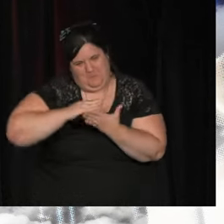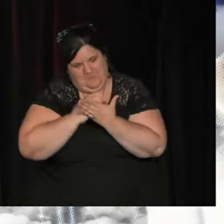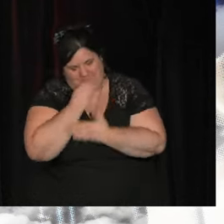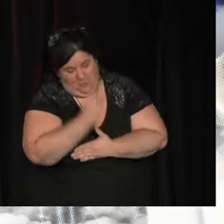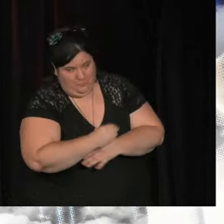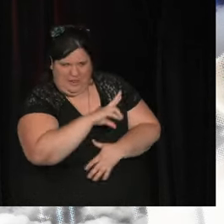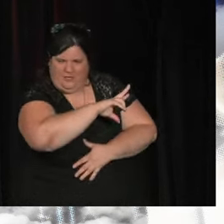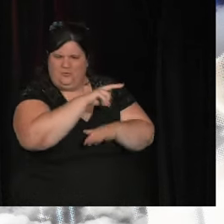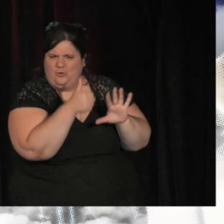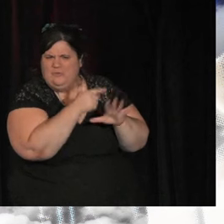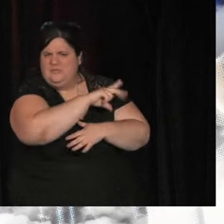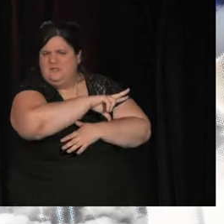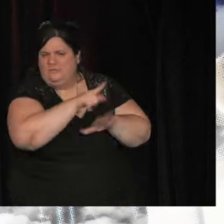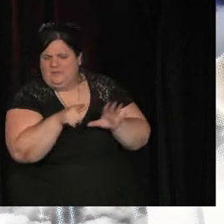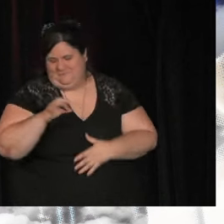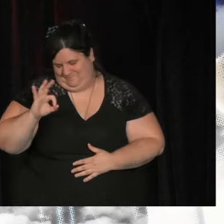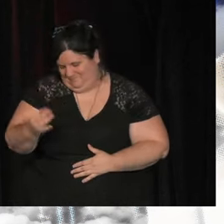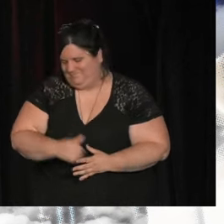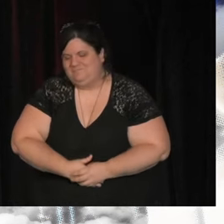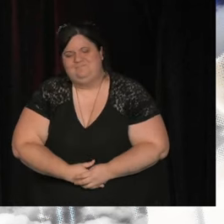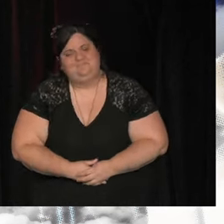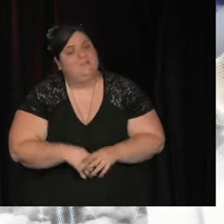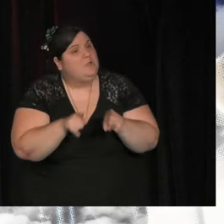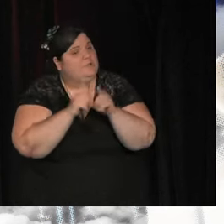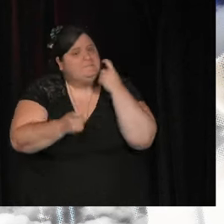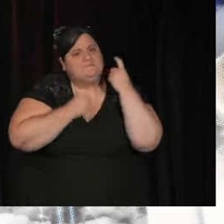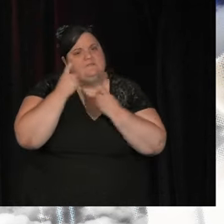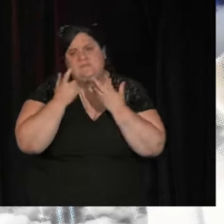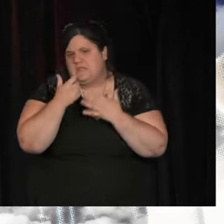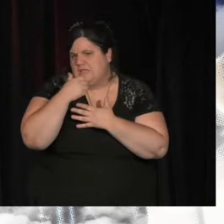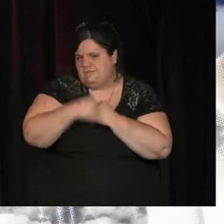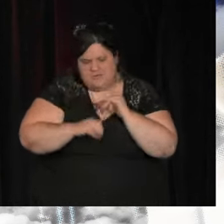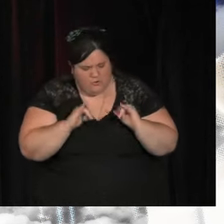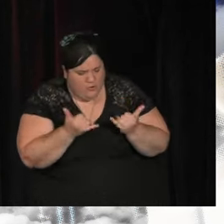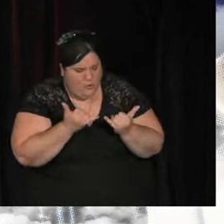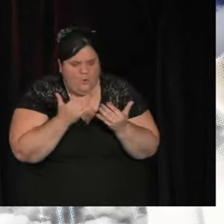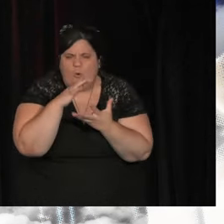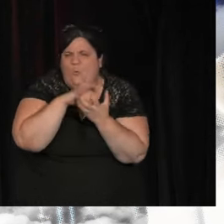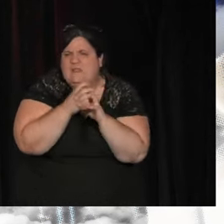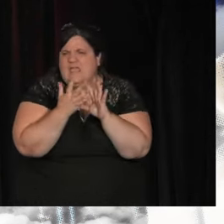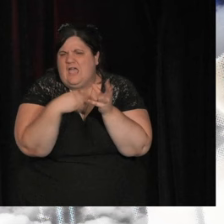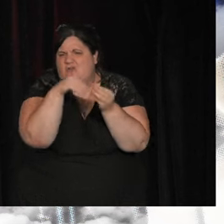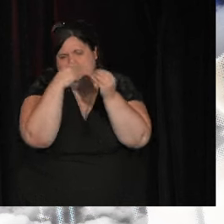Autre choix important, c'est qu'ils ont essayé de ne pas partir sur des modes de jeu très compliqués parce qu'ils ne voulaient pas partir dans tous les sens.